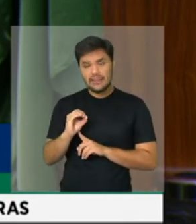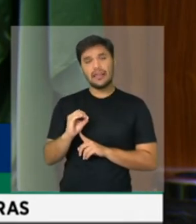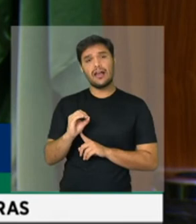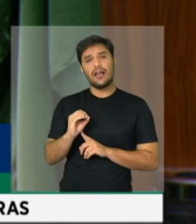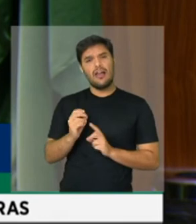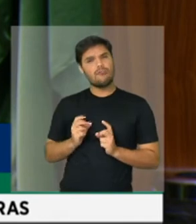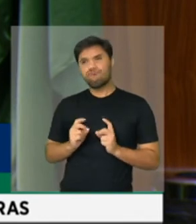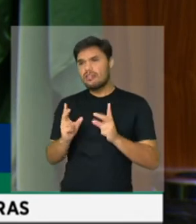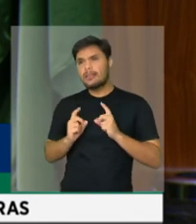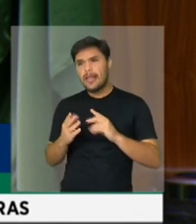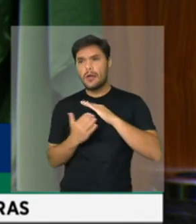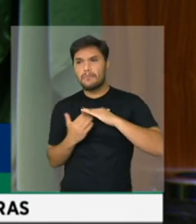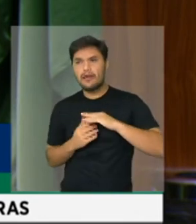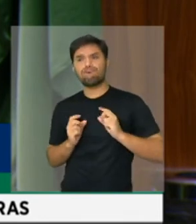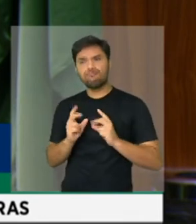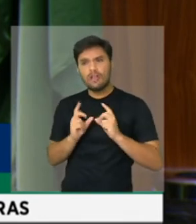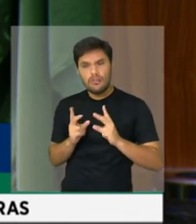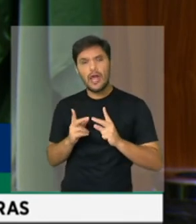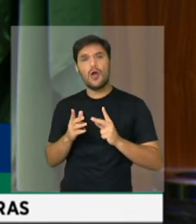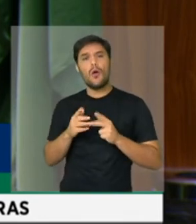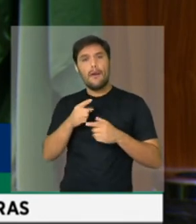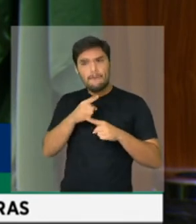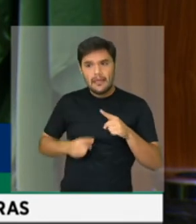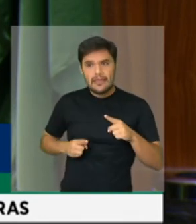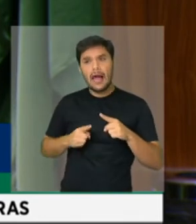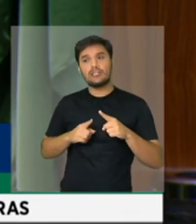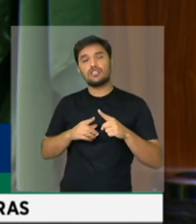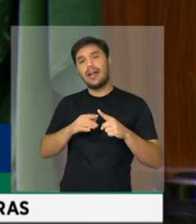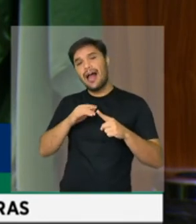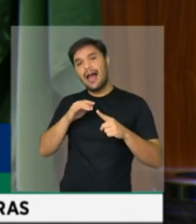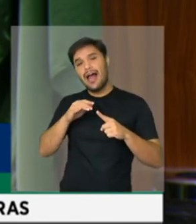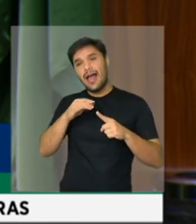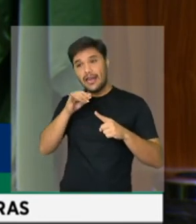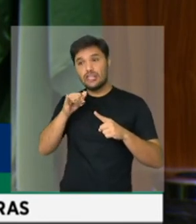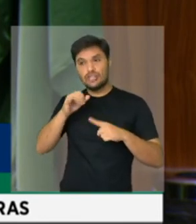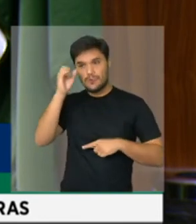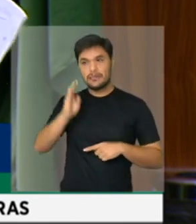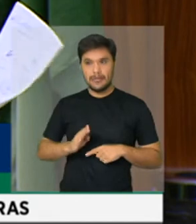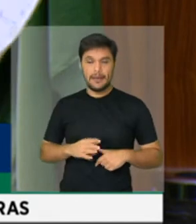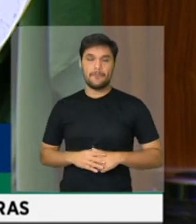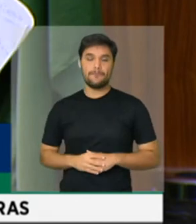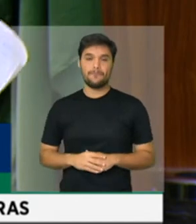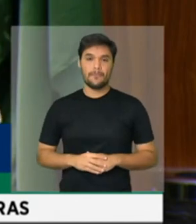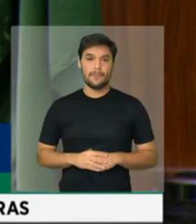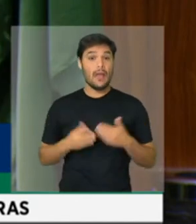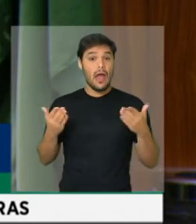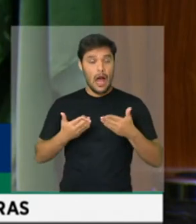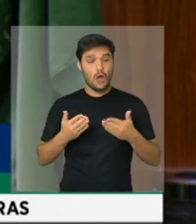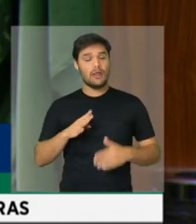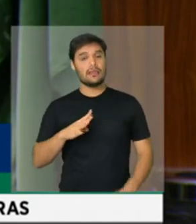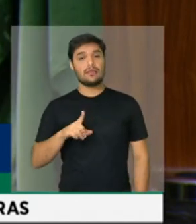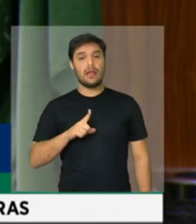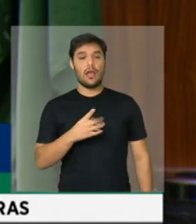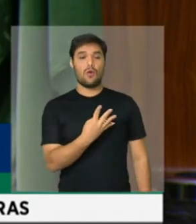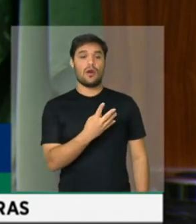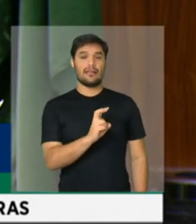BRASILEIRO QUE TEM UM VALOR DE 400 BILHÕES DETÉM 30% DA GERAÇÃO DE ENERGIA JÁ DETINHA MUITO MAIS DO QUE A